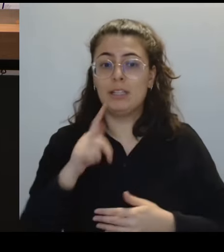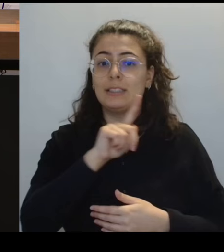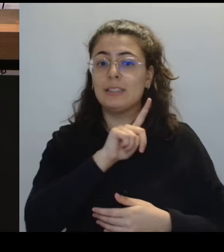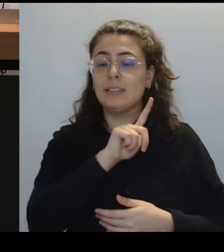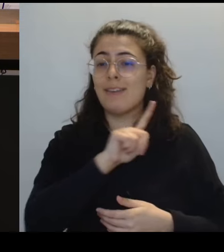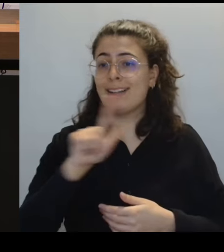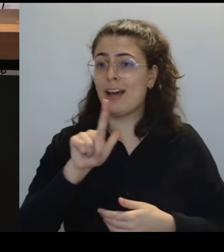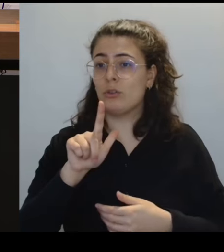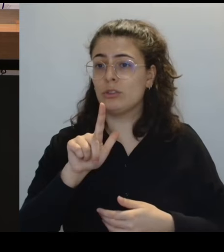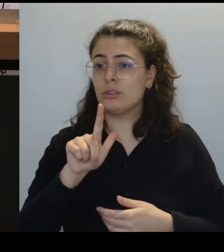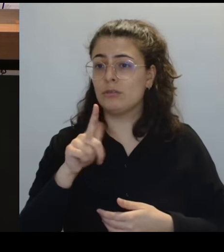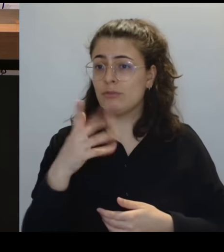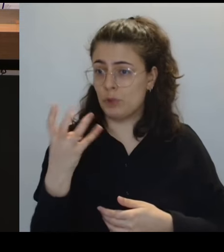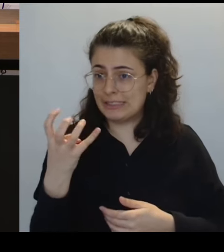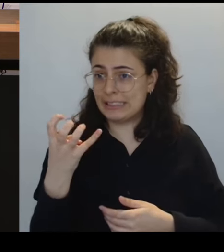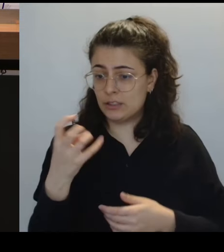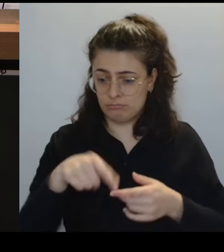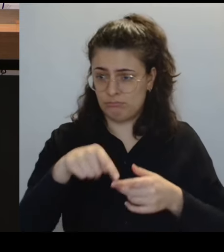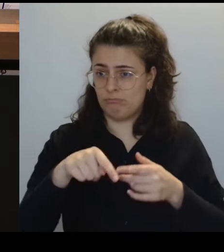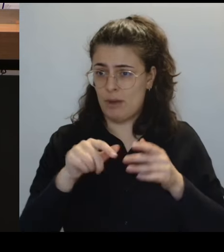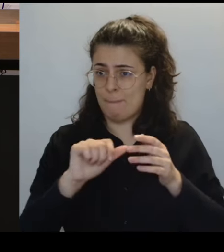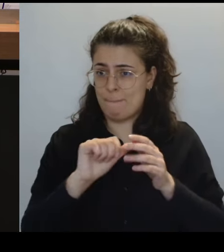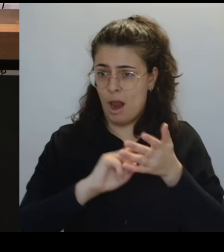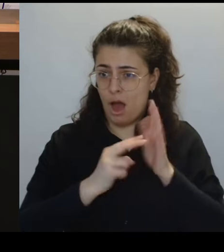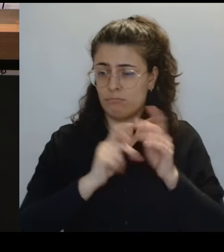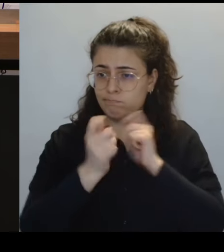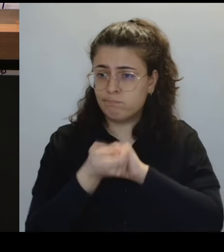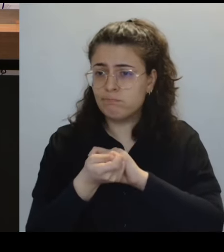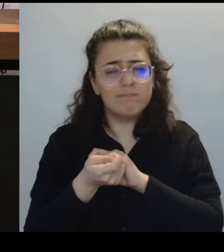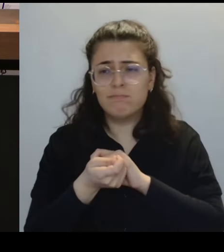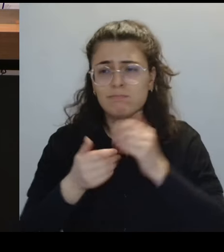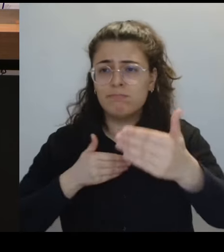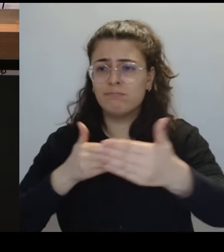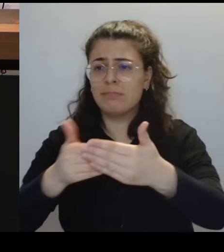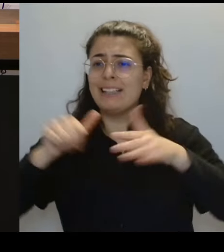Es geht um die kommenden 16 Jahre und die haben längst begonnen. Meine Damen und Herren,